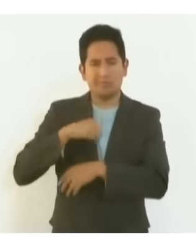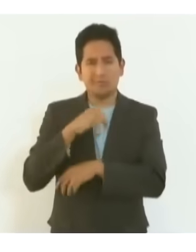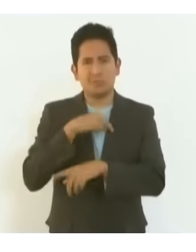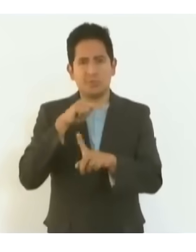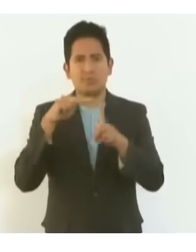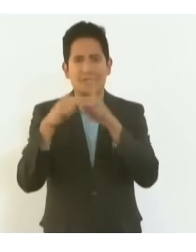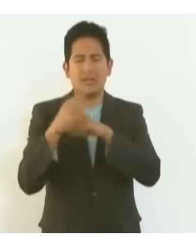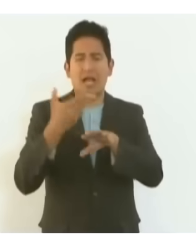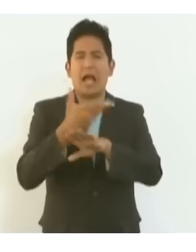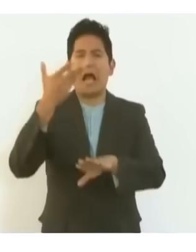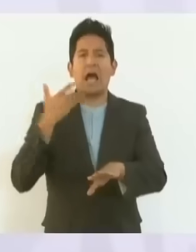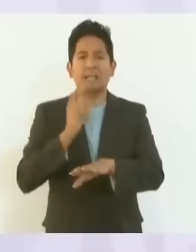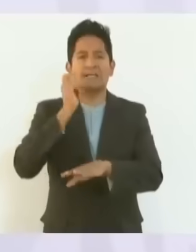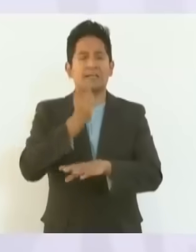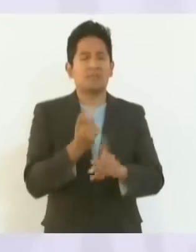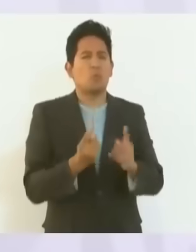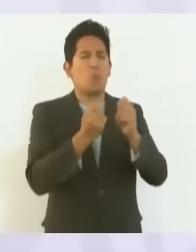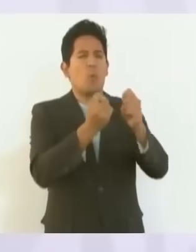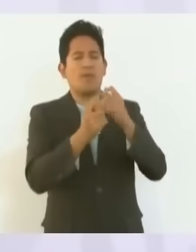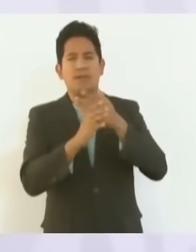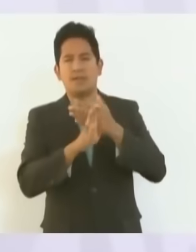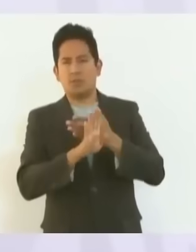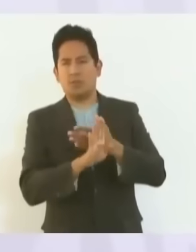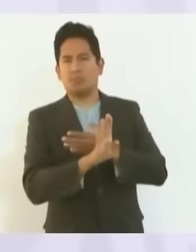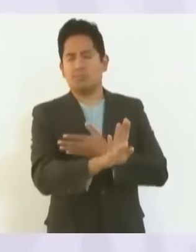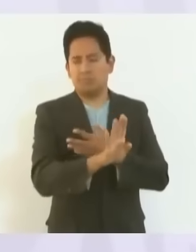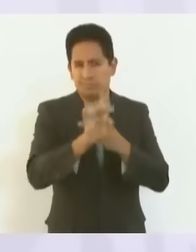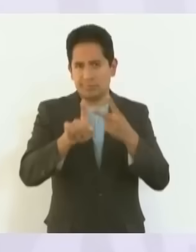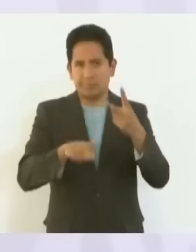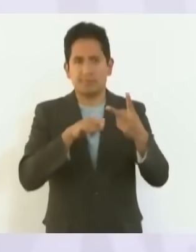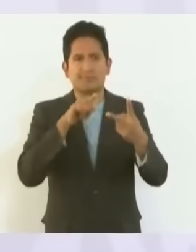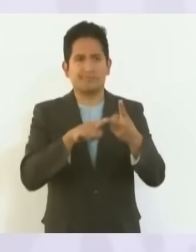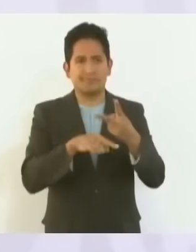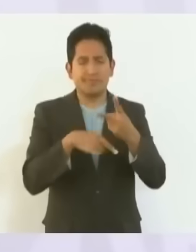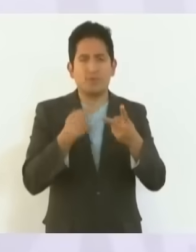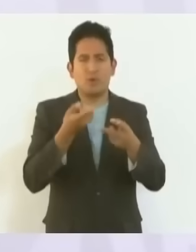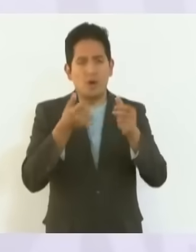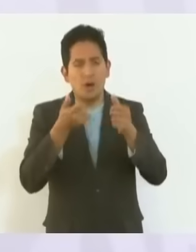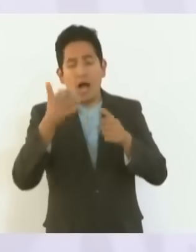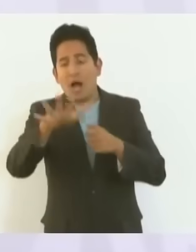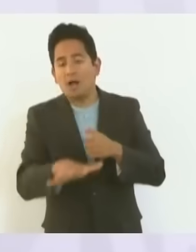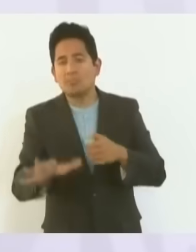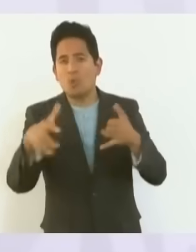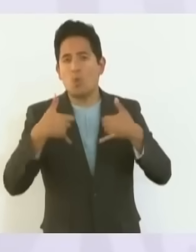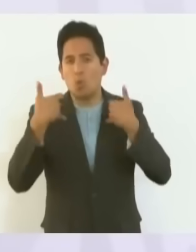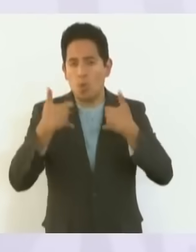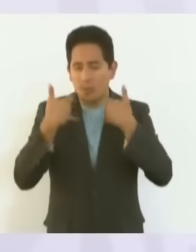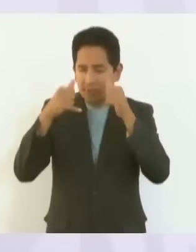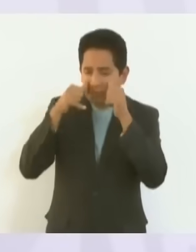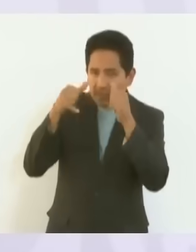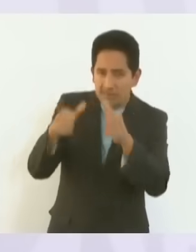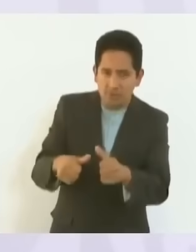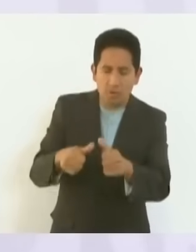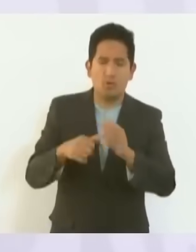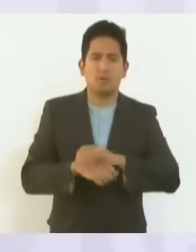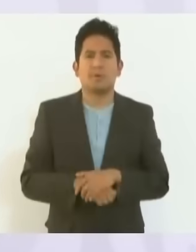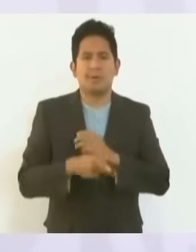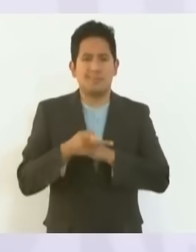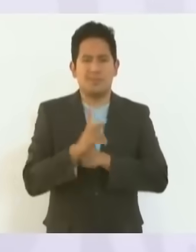prevención del delito, de atención a los jóvenes en algunos temas y nosotros estamos convencidos